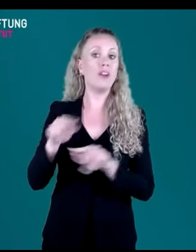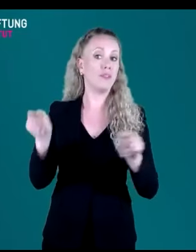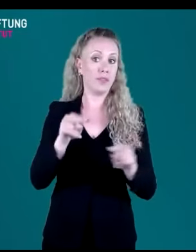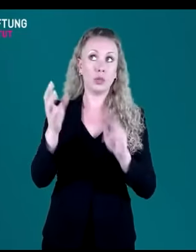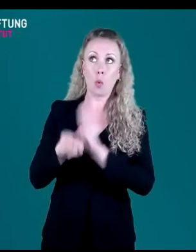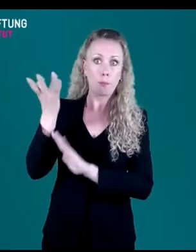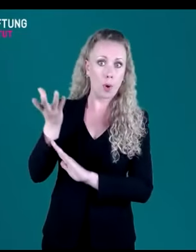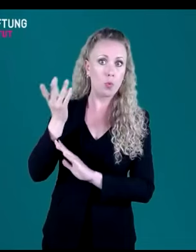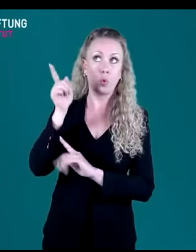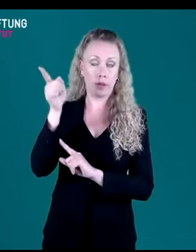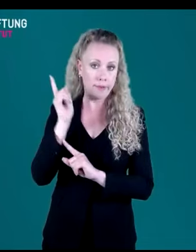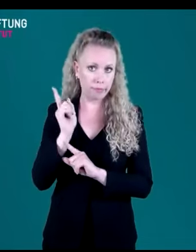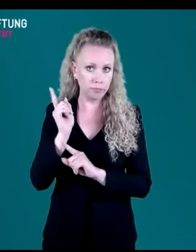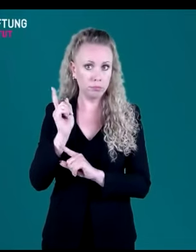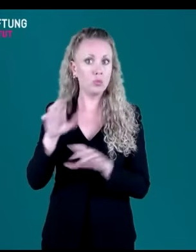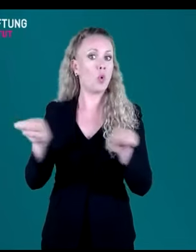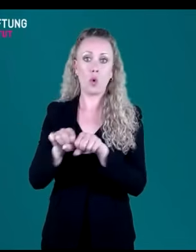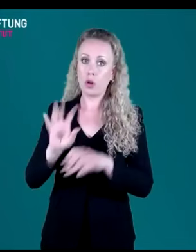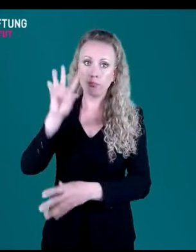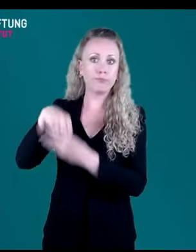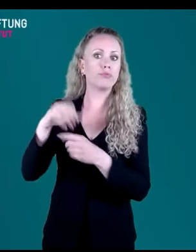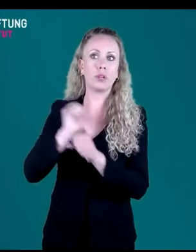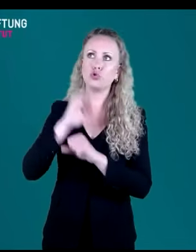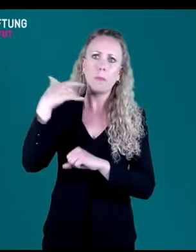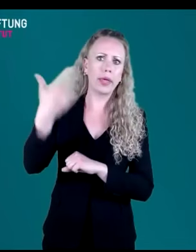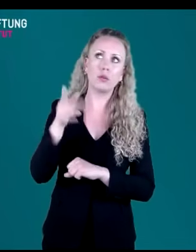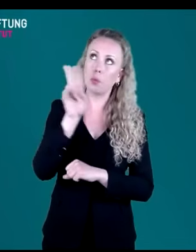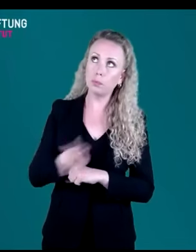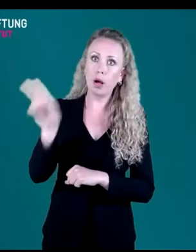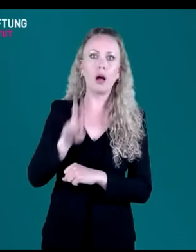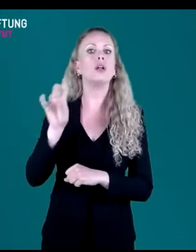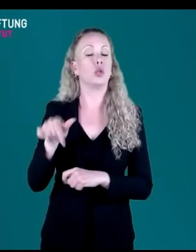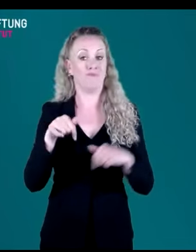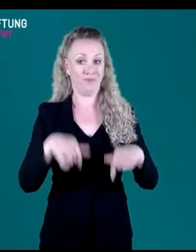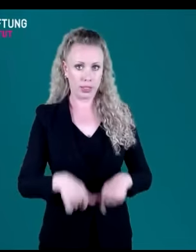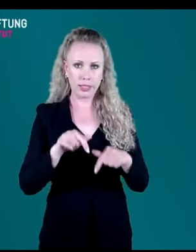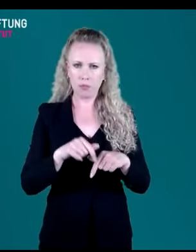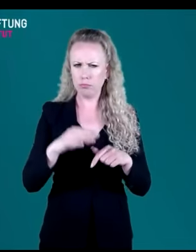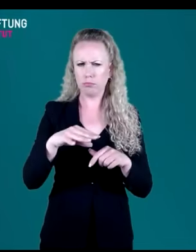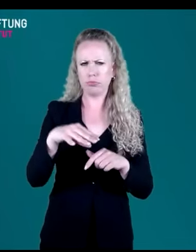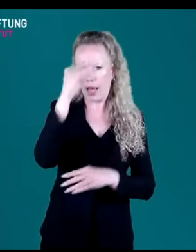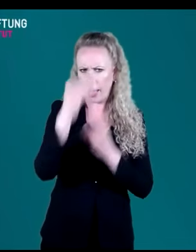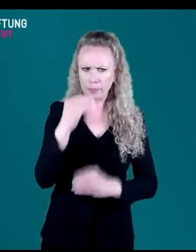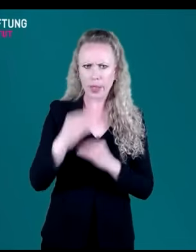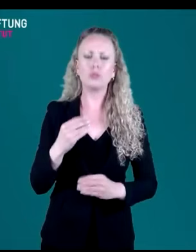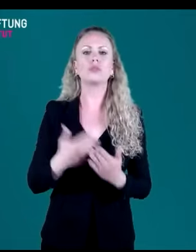und mit Ihrer Anmeldung und Teilnahme haben Sie sich bereit erklärt, dass wir diese Aufnahmen veröffentlichen dürfen.